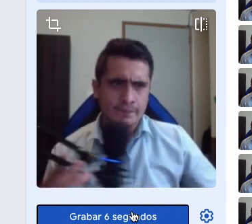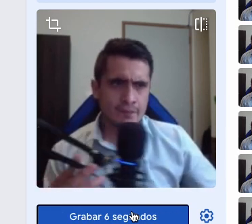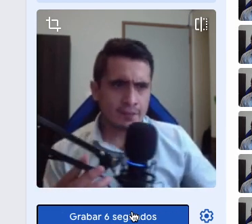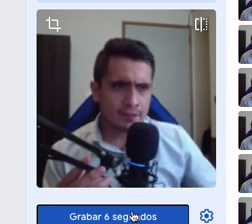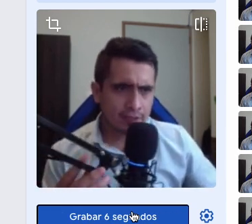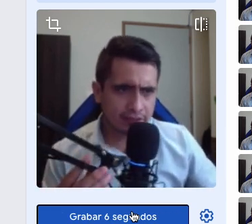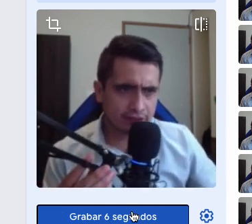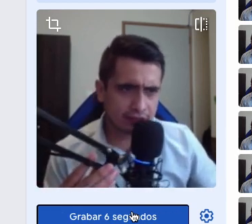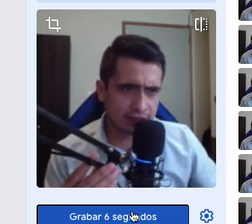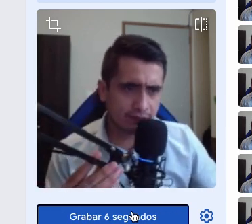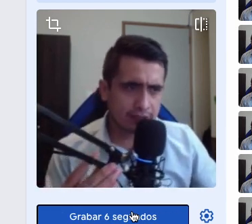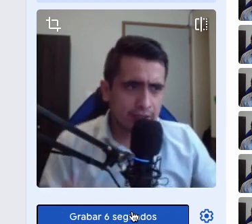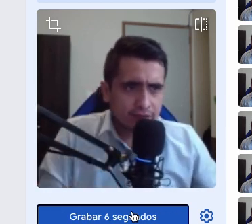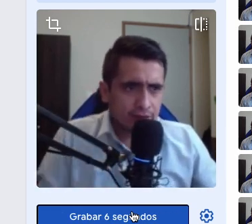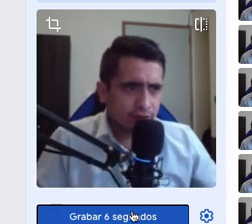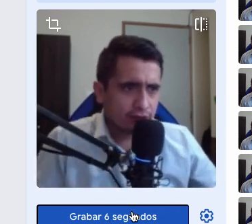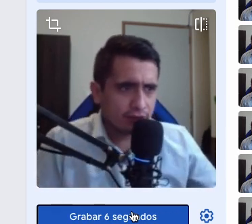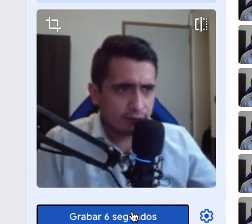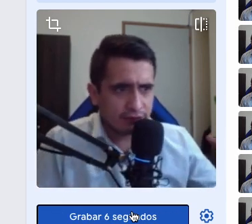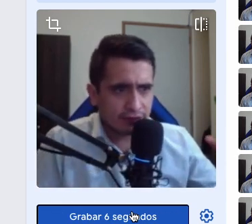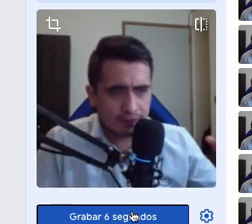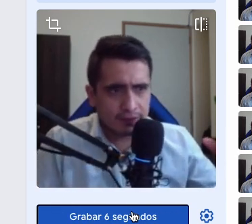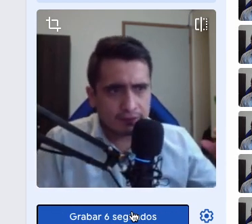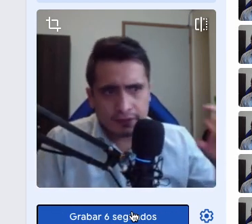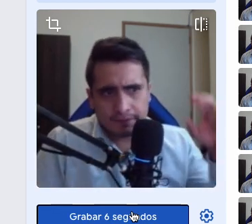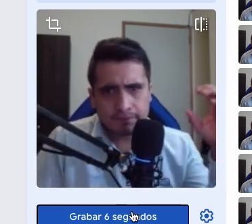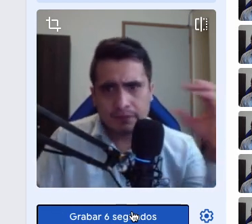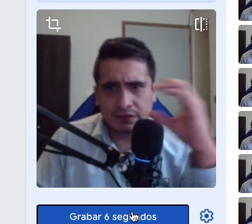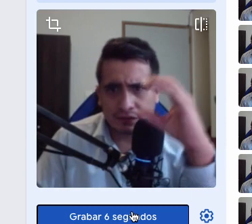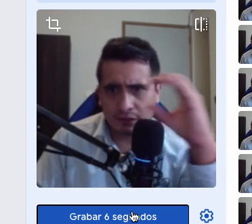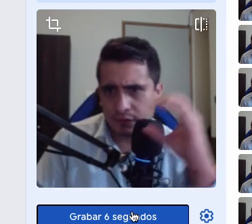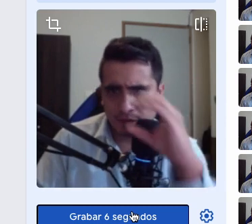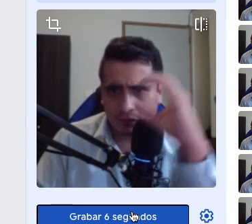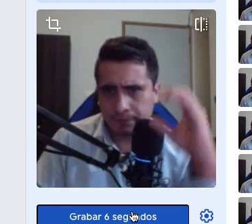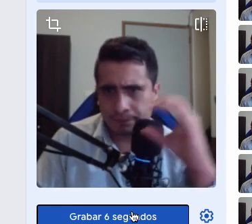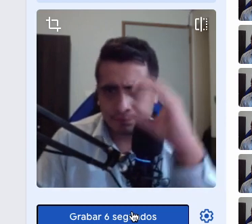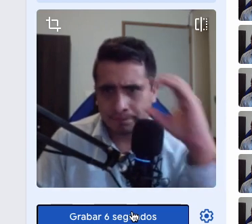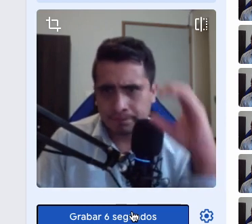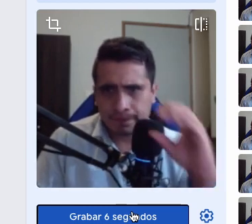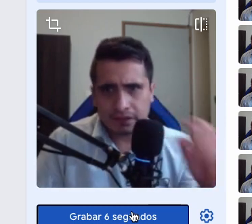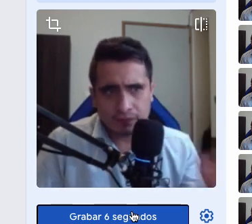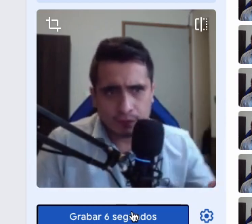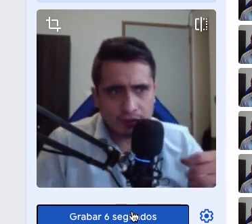y ahí ya está grabada la secuencia de ce básicamente hice un movimiento este movimiento